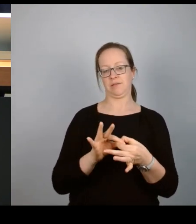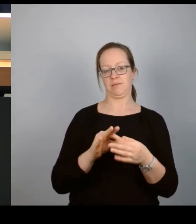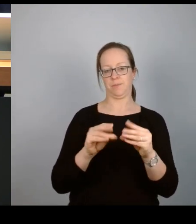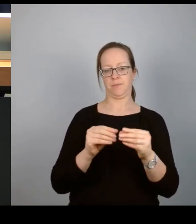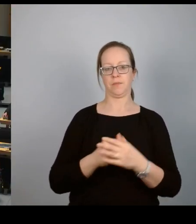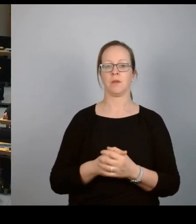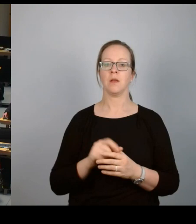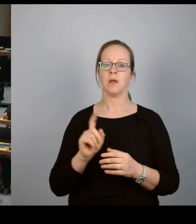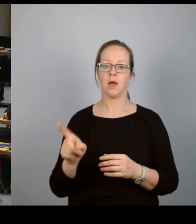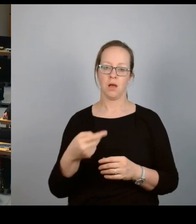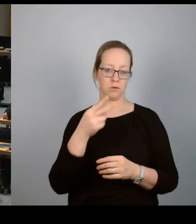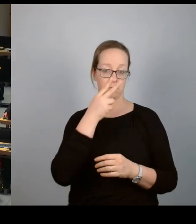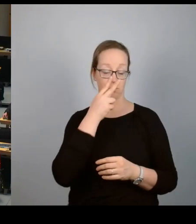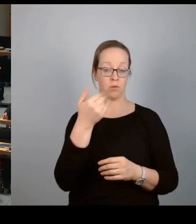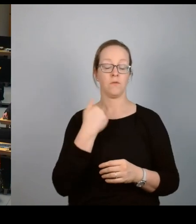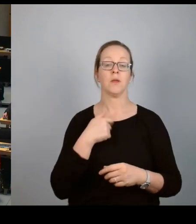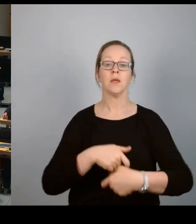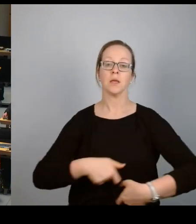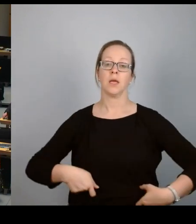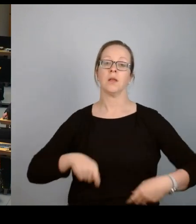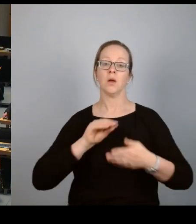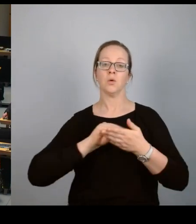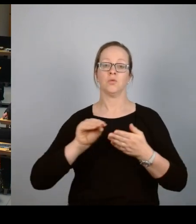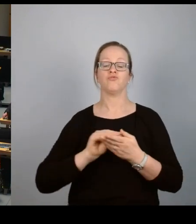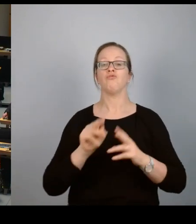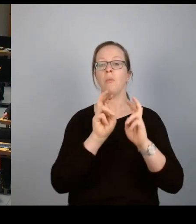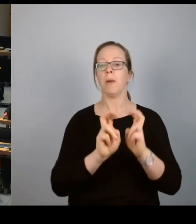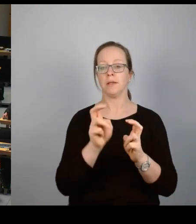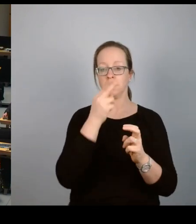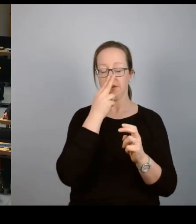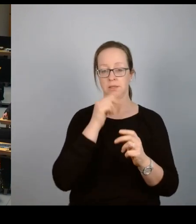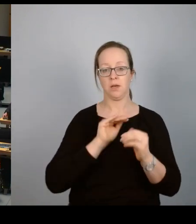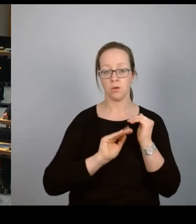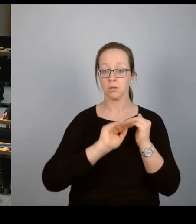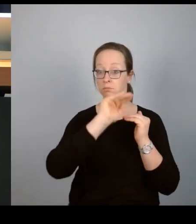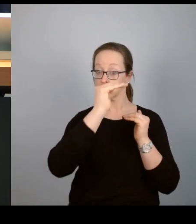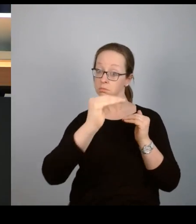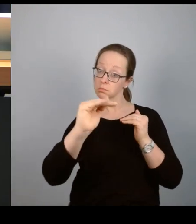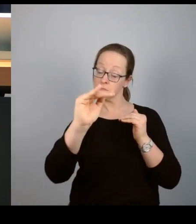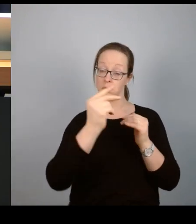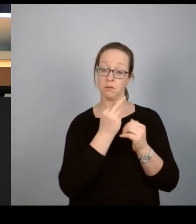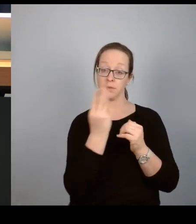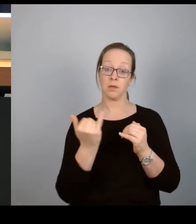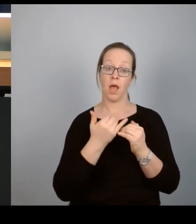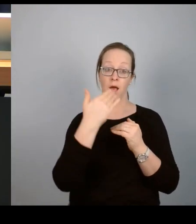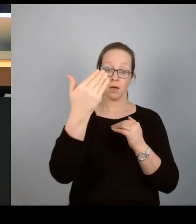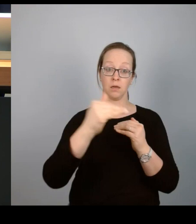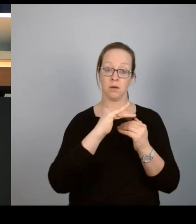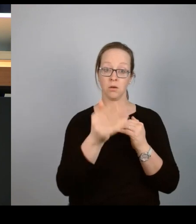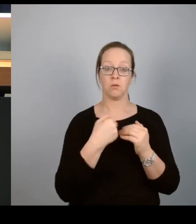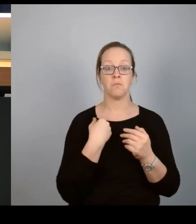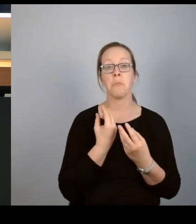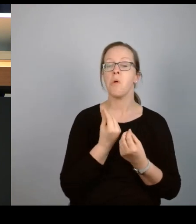Digital-Politik im 21. Jahrhundert. Aber ich möchte noch mal zu dem Bericht ganz besonders kommen. Ich möchte mich bei Frau Kamp natürlich bedanken und hat Sie